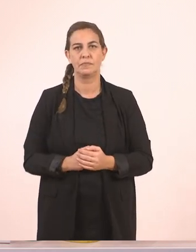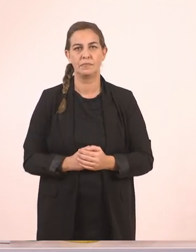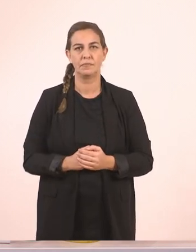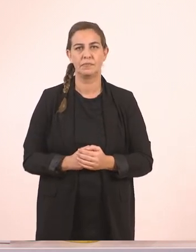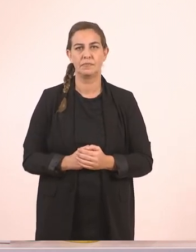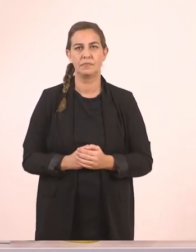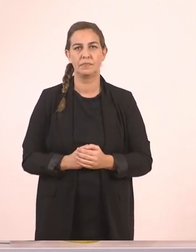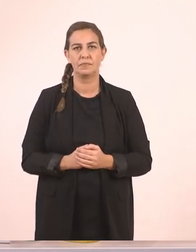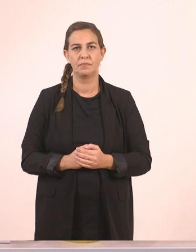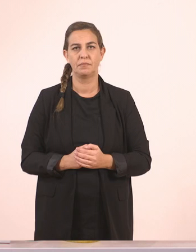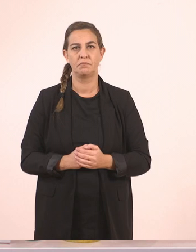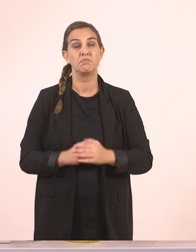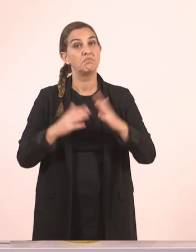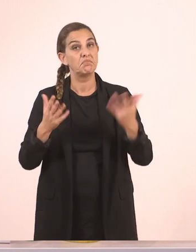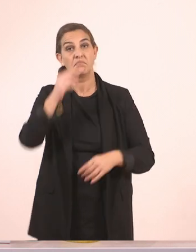Πηγαίνουμε στην εκκλησία.